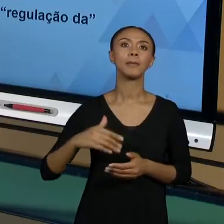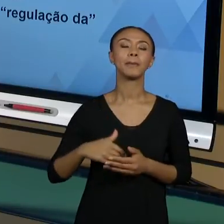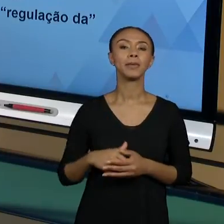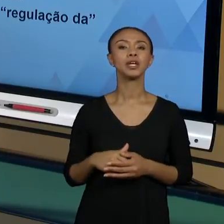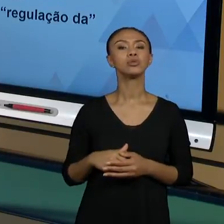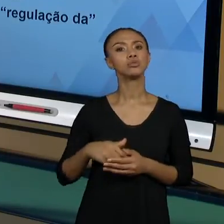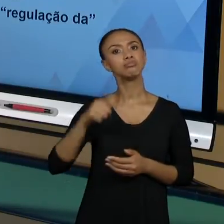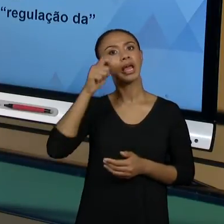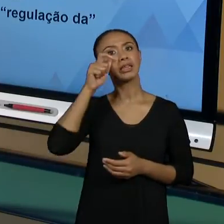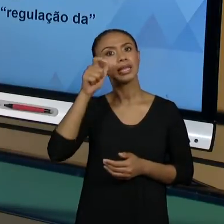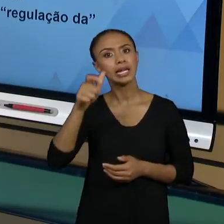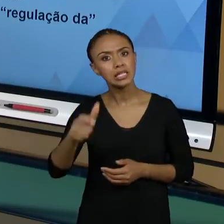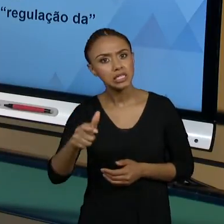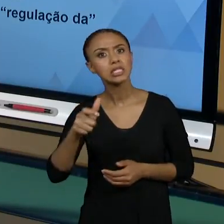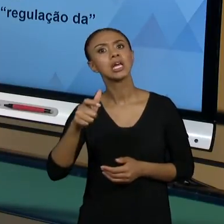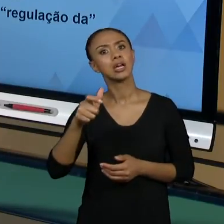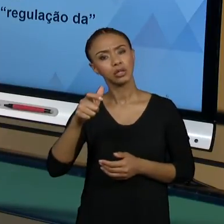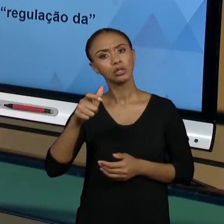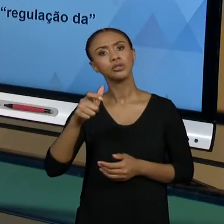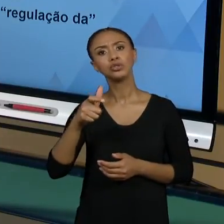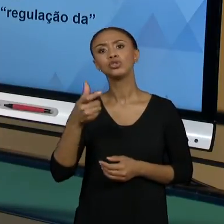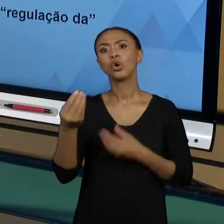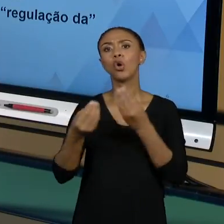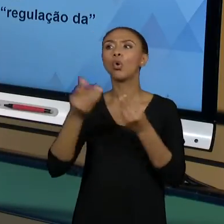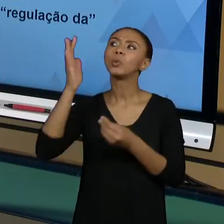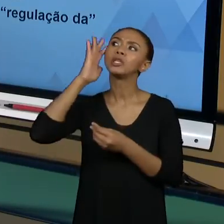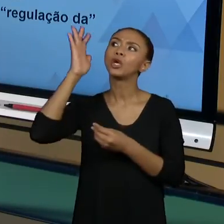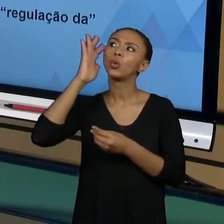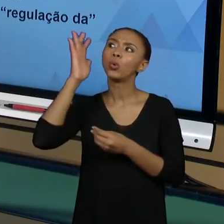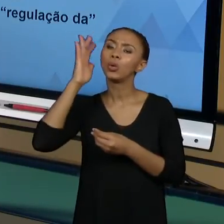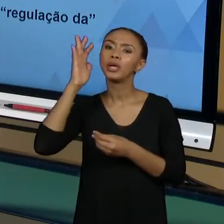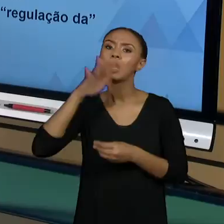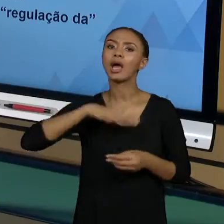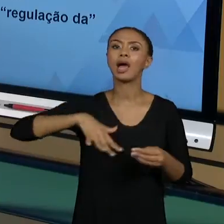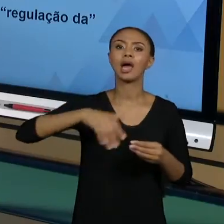DAS PRODUÇÕES NACIONAIS. O PROFESSOR TOMAZ TADEU